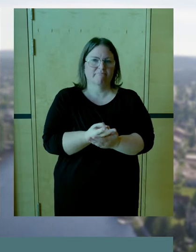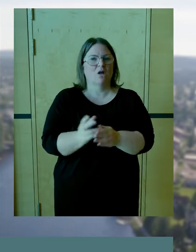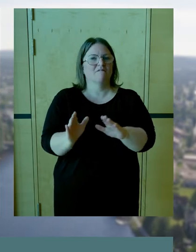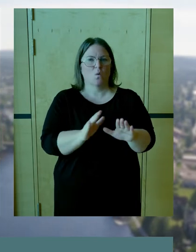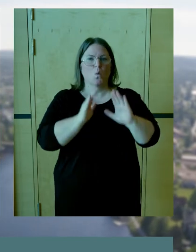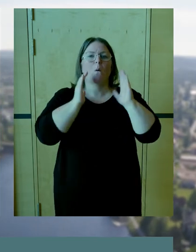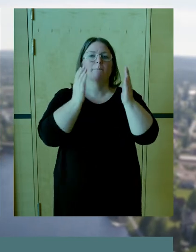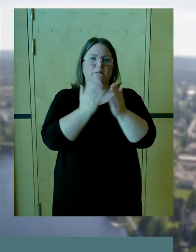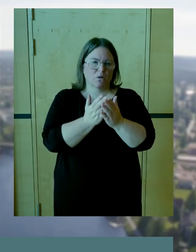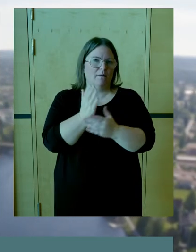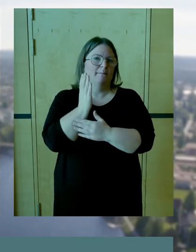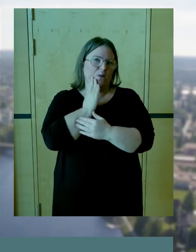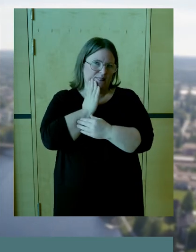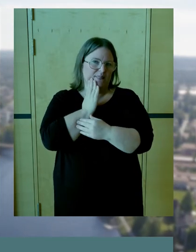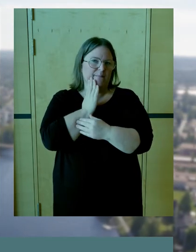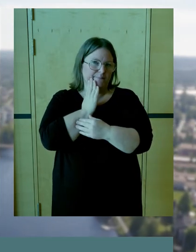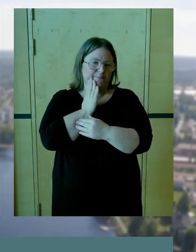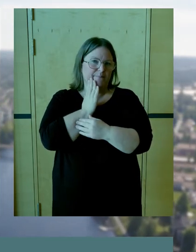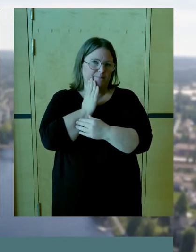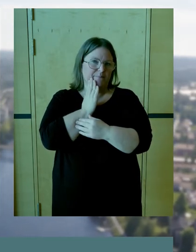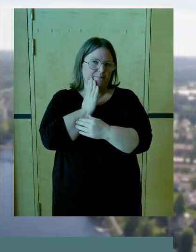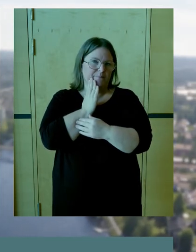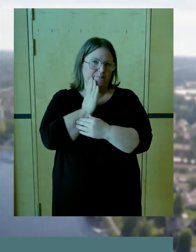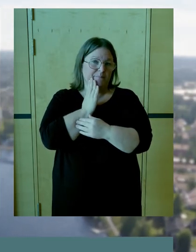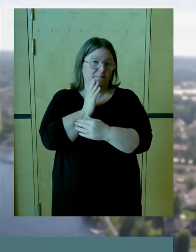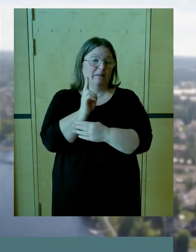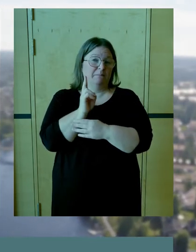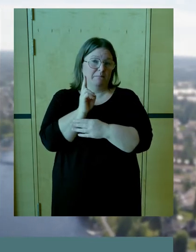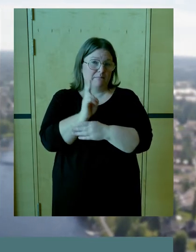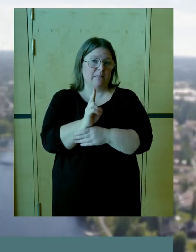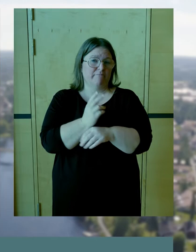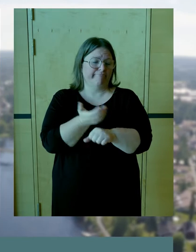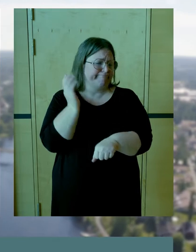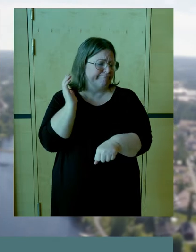Åker de här är väldigt avancerat Sjukvård som görs